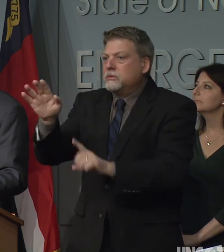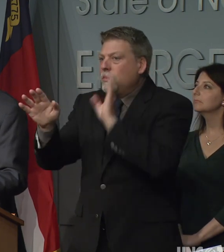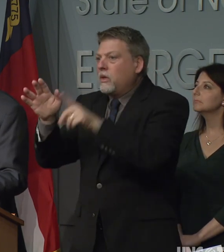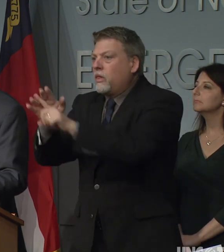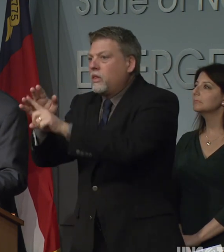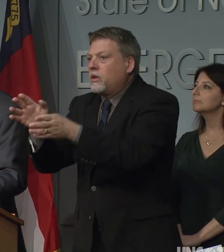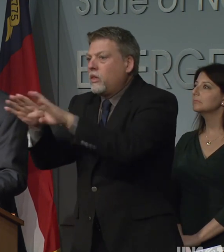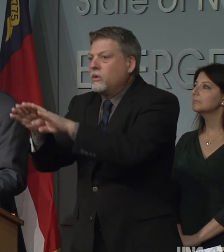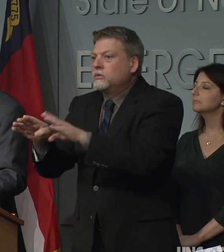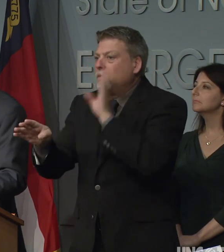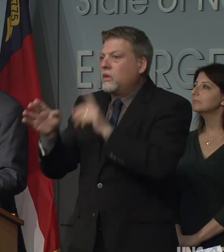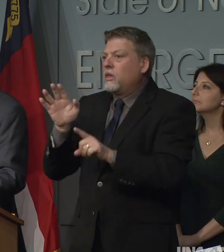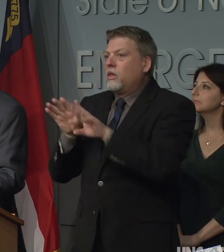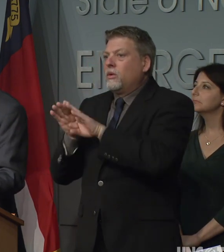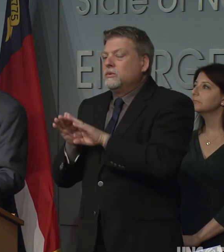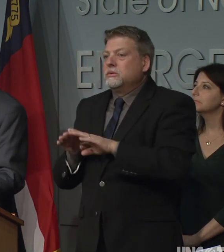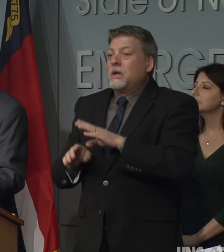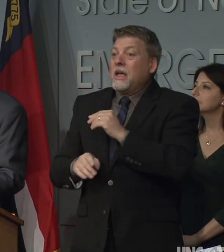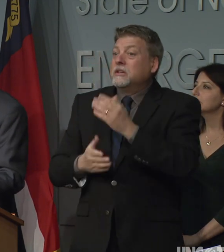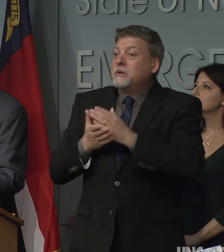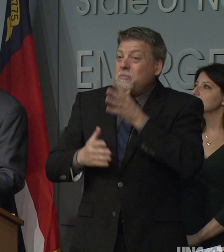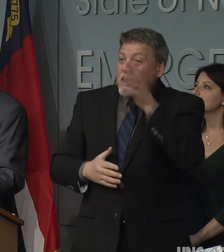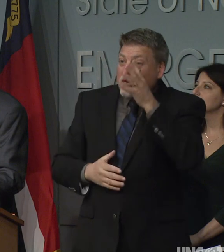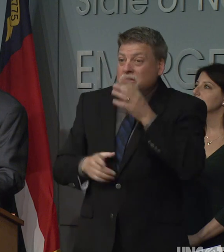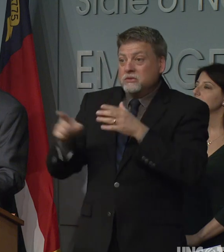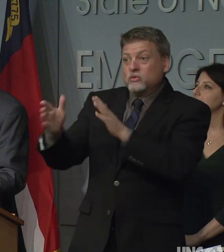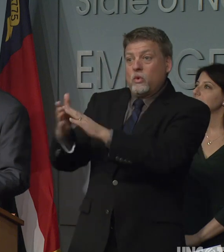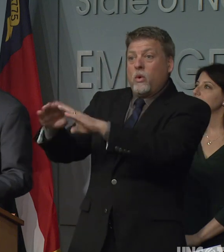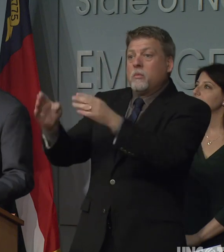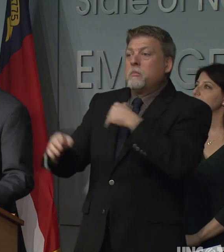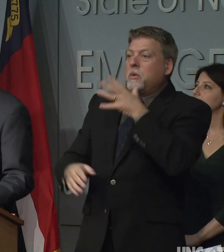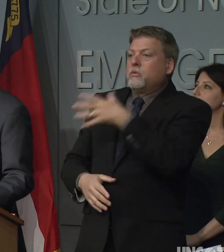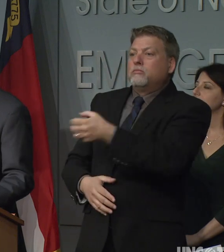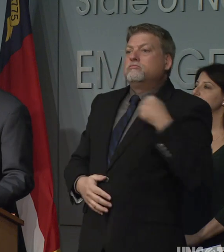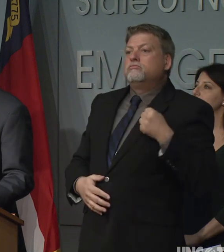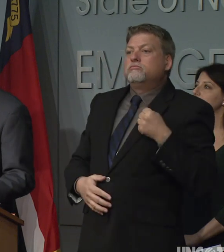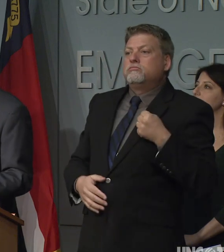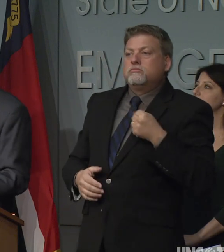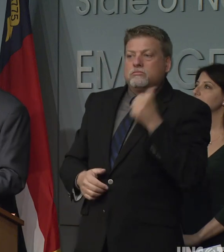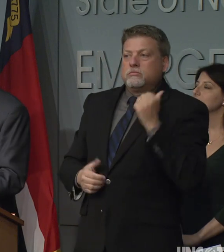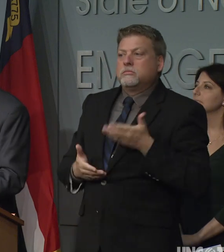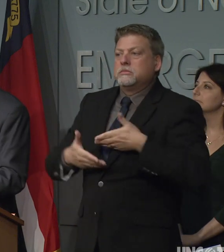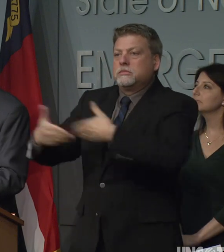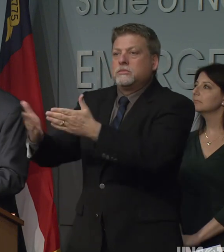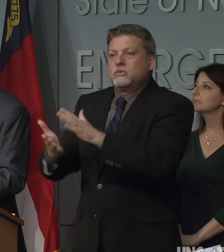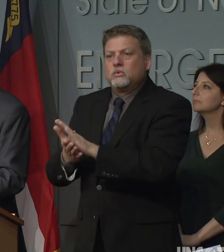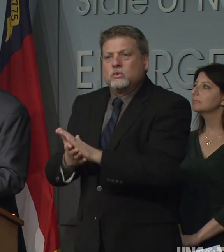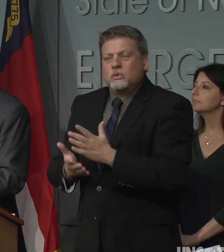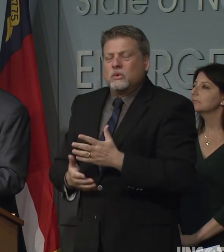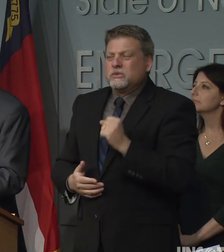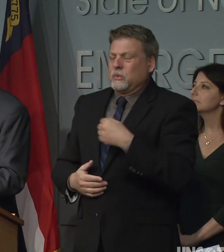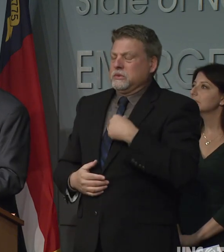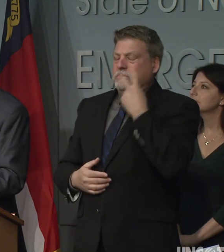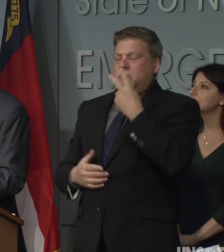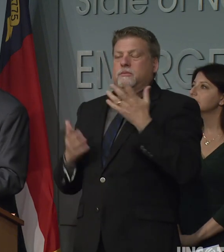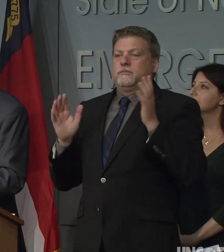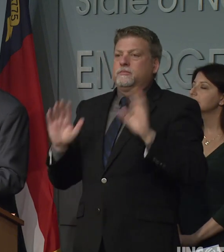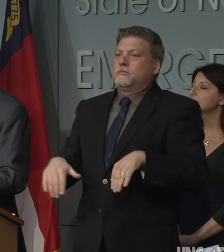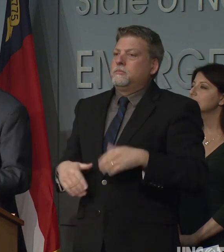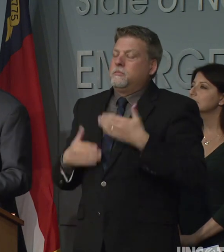si sus hijos, si van estar en las escuelas y que la escuela es obligatoria para los niños es un hecho hemos hincar de